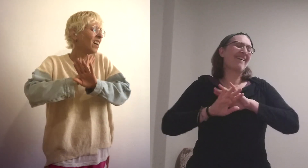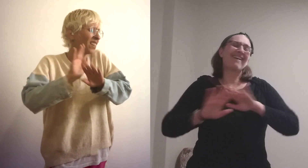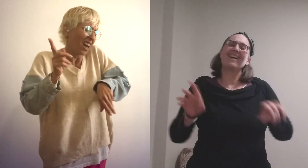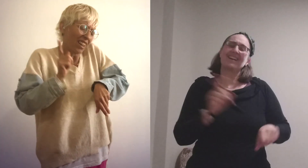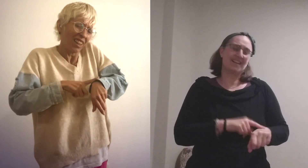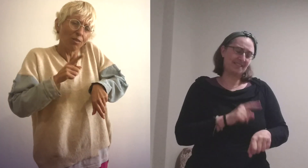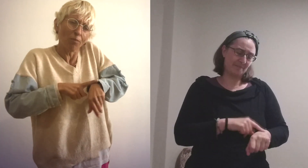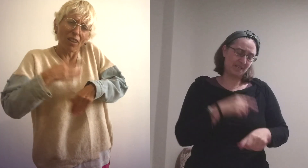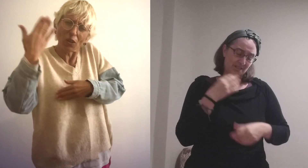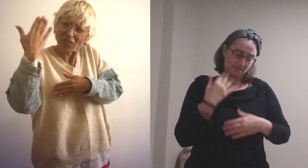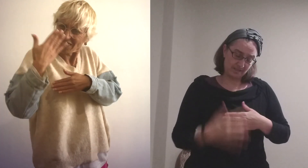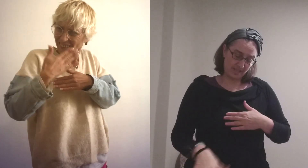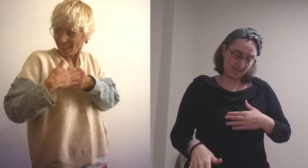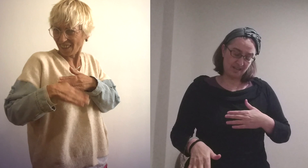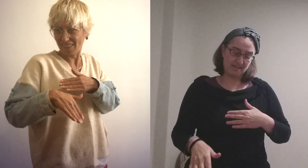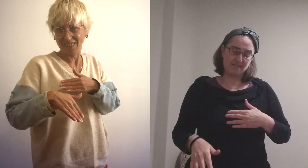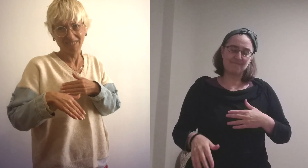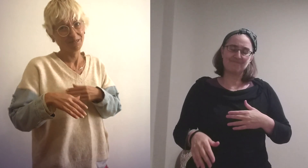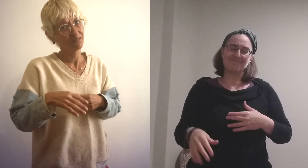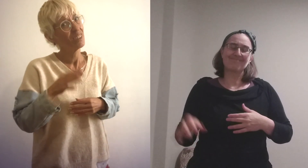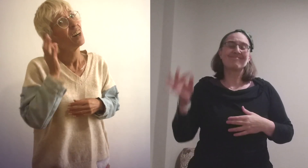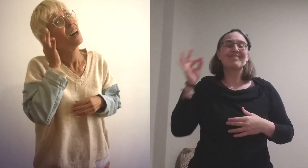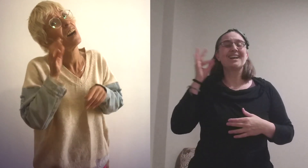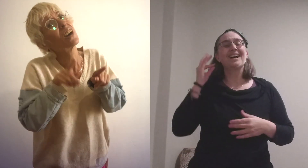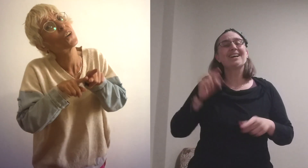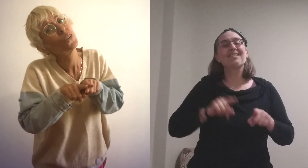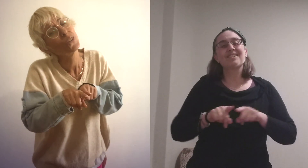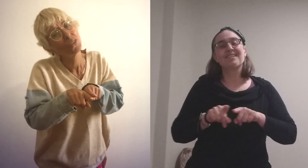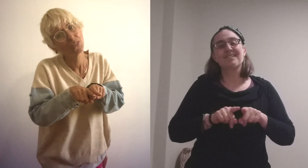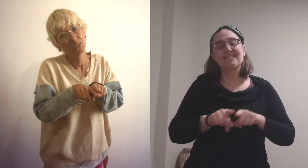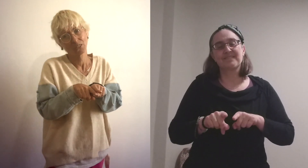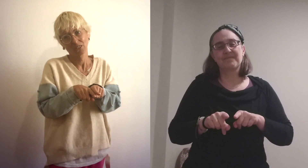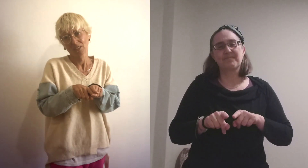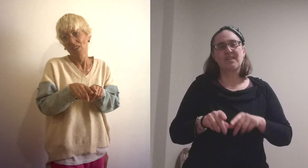רק הזמן אוזל, אחות